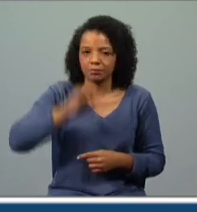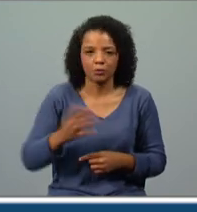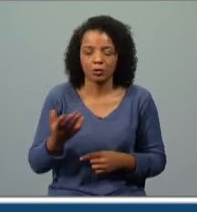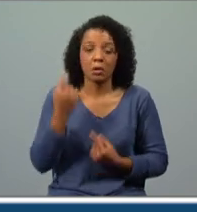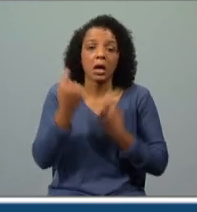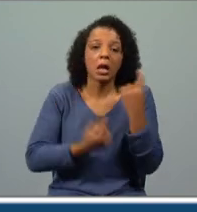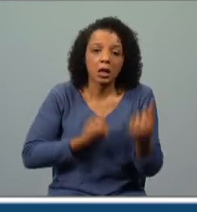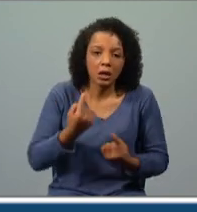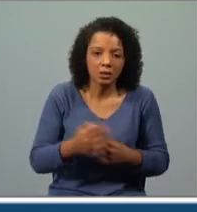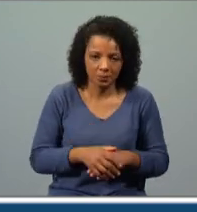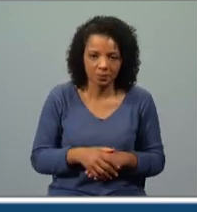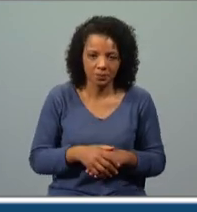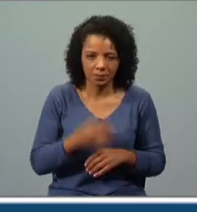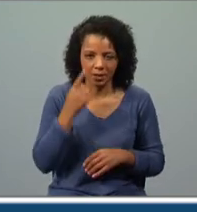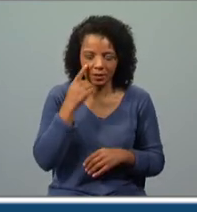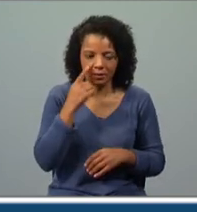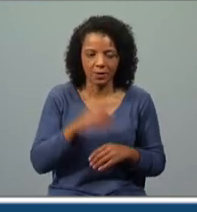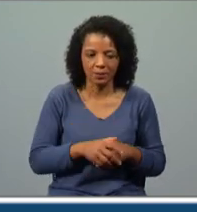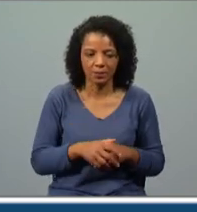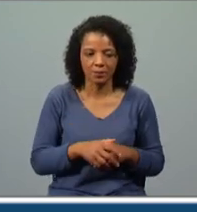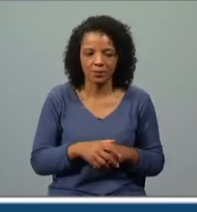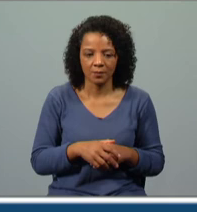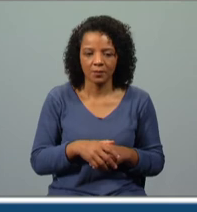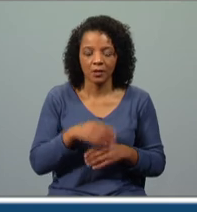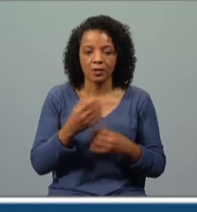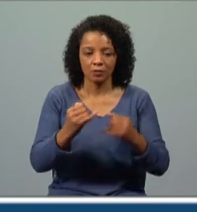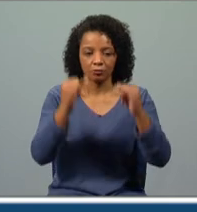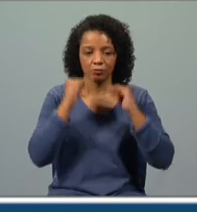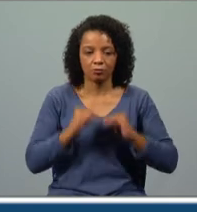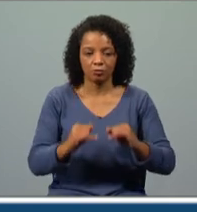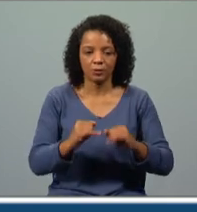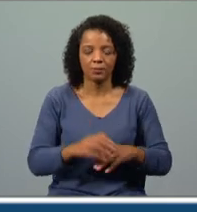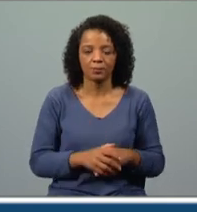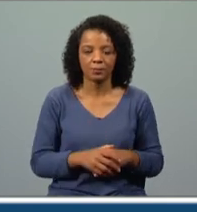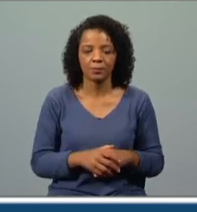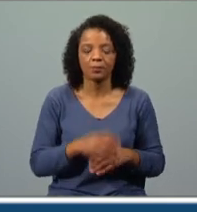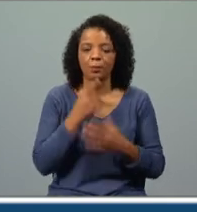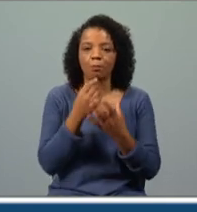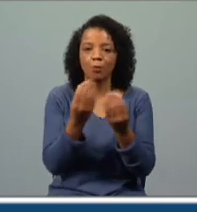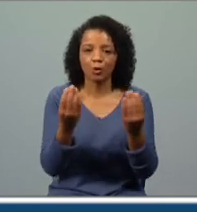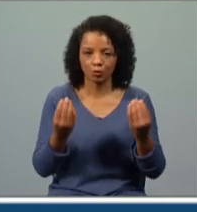que disse vez aqueles troianos muitos eram meus amigos e aqui temos muitos 曾經說過那些木馬很多是我的朋友，我們有很多